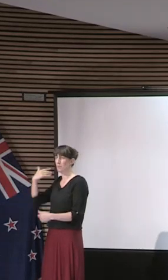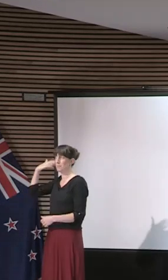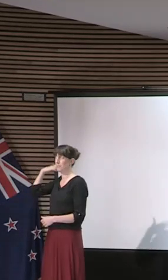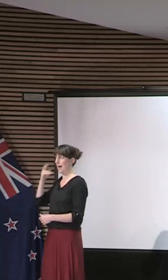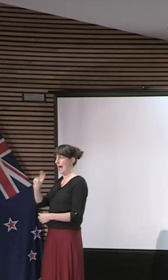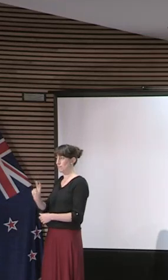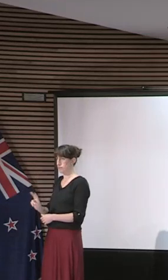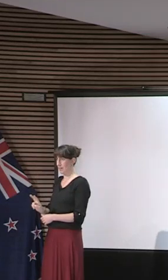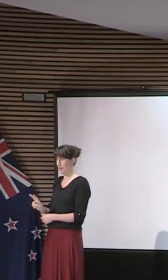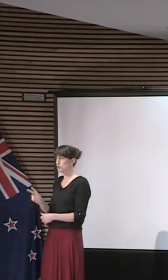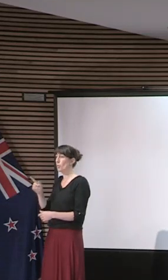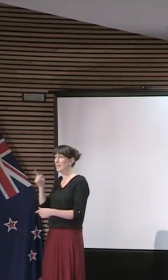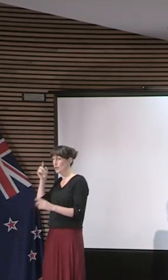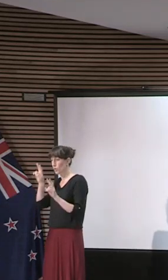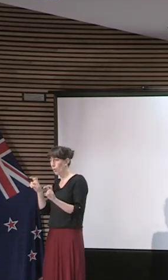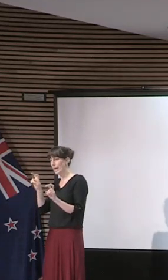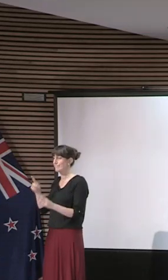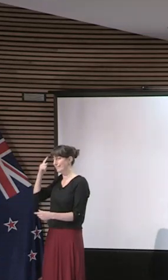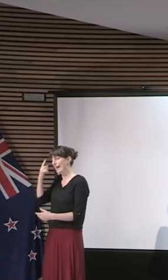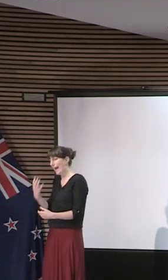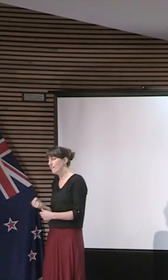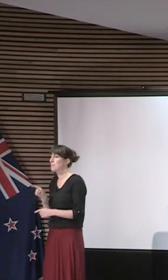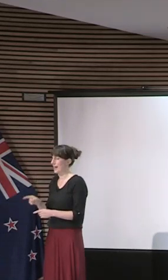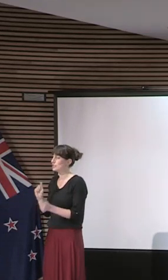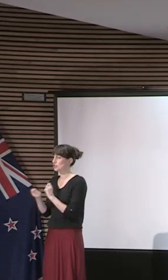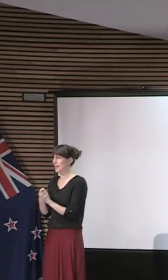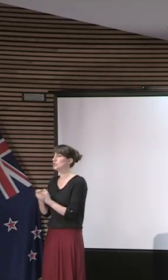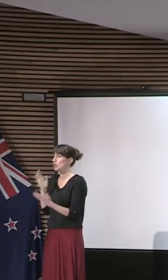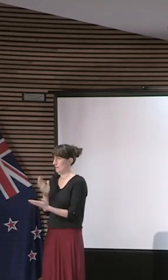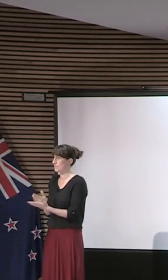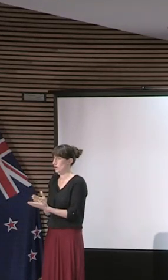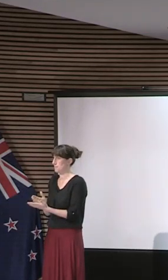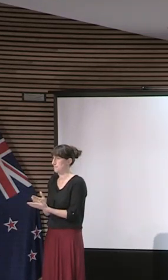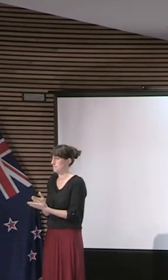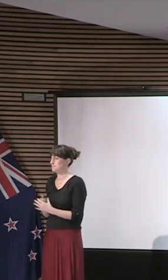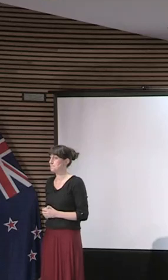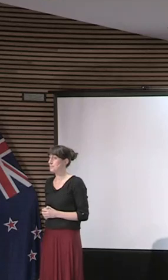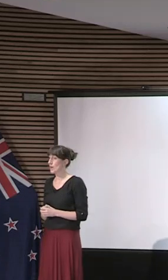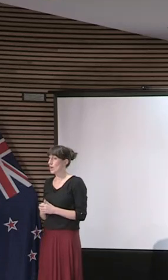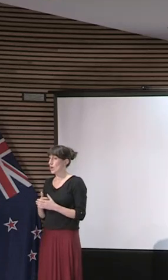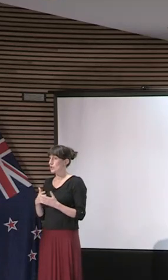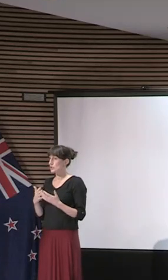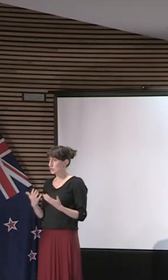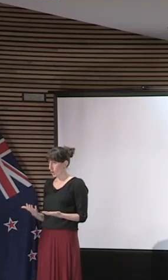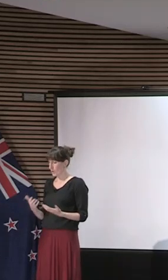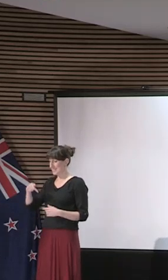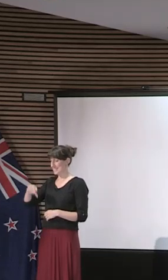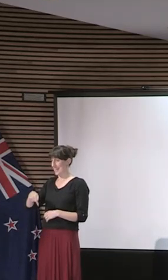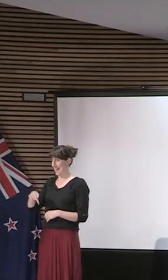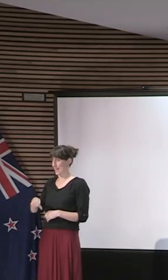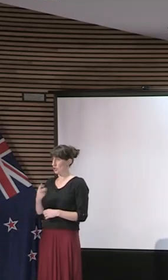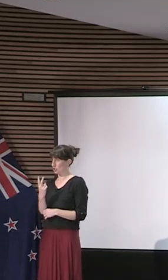whakaarohia ano hoki e matou he